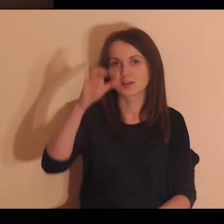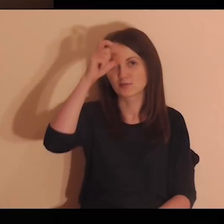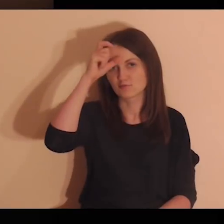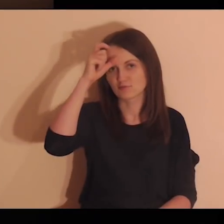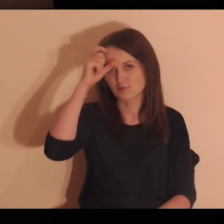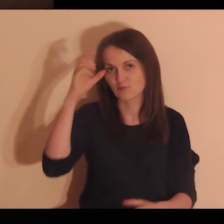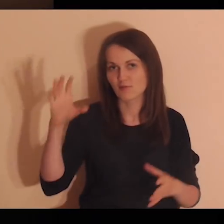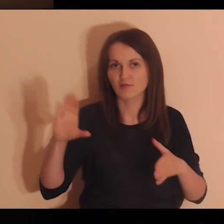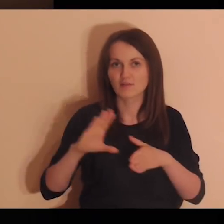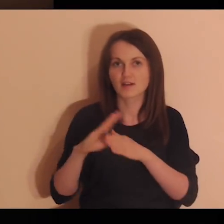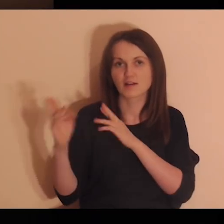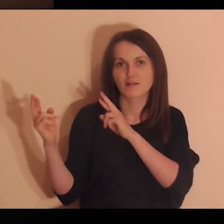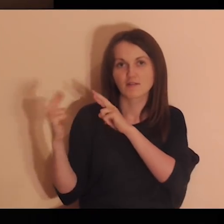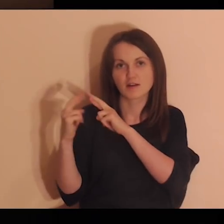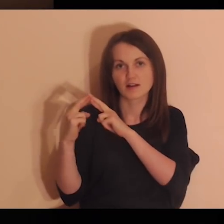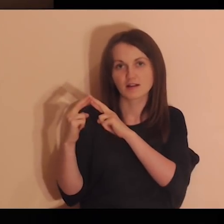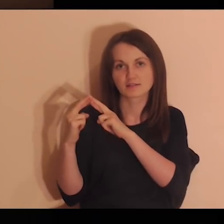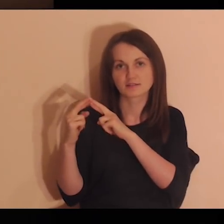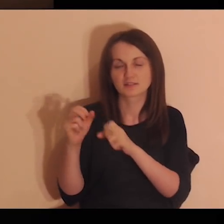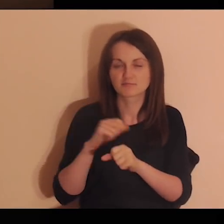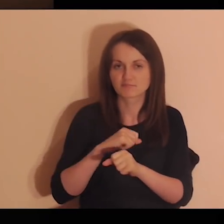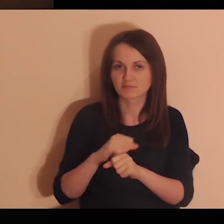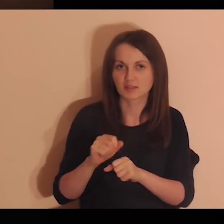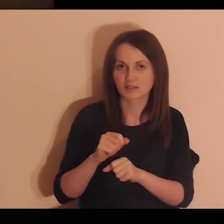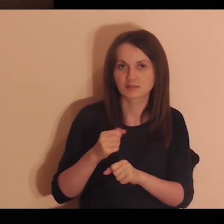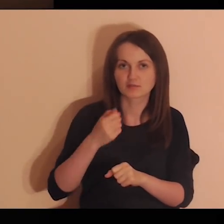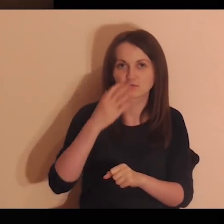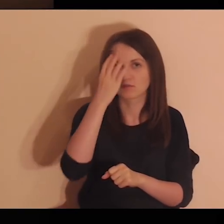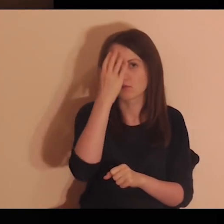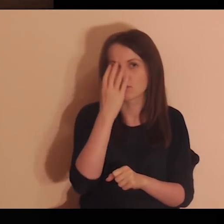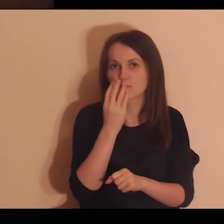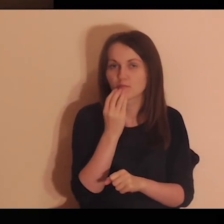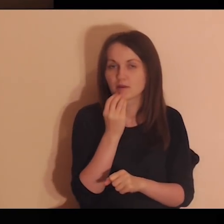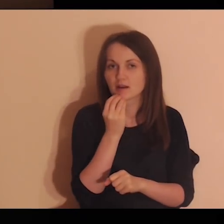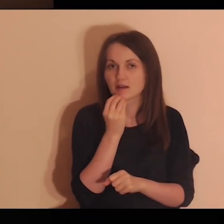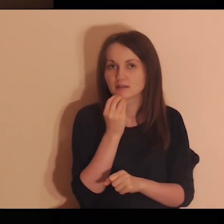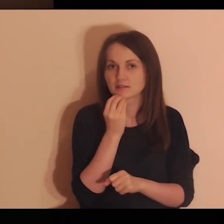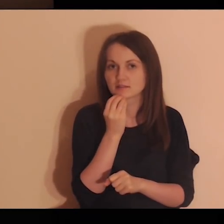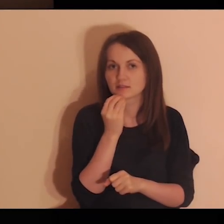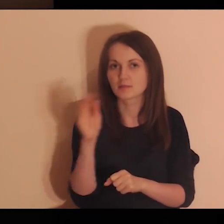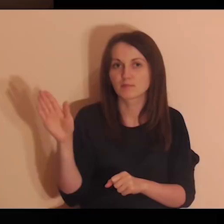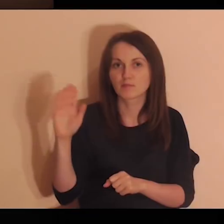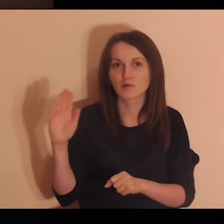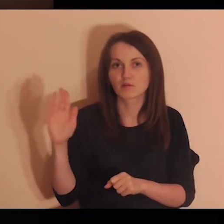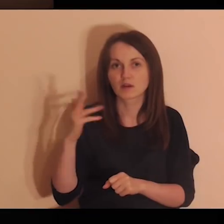Dopiero człowiek w relacji jest obrazem Boga, nie człowiek samotny.